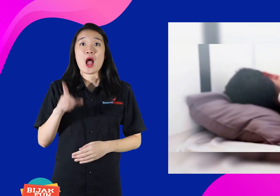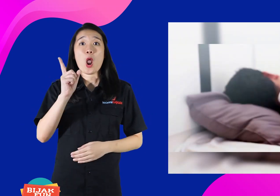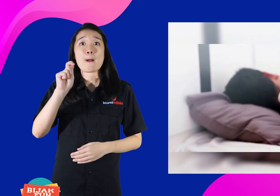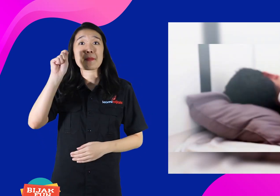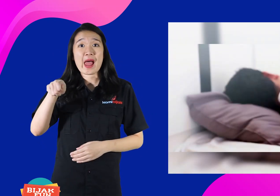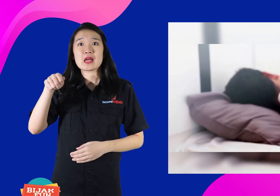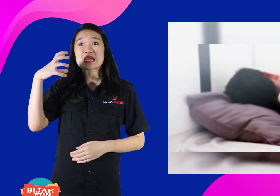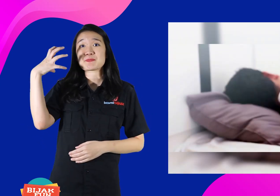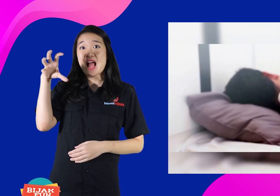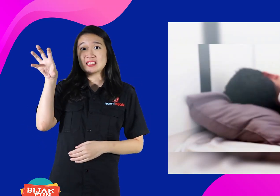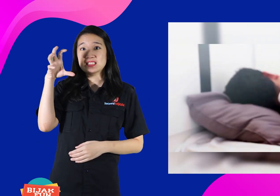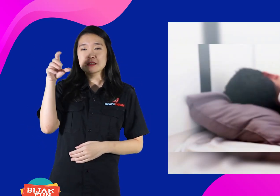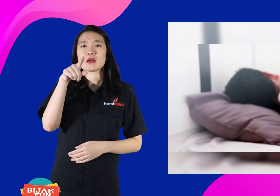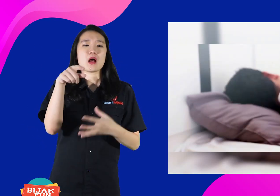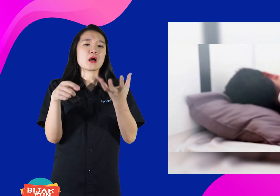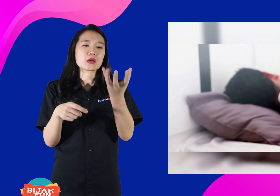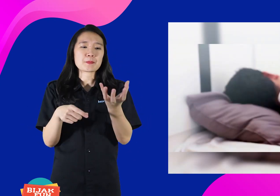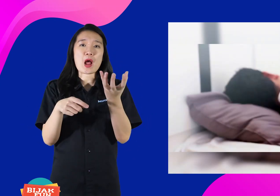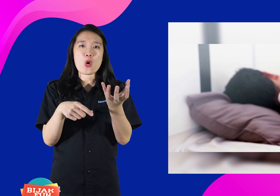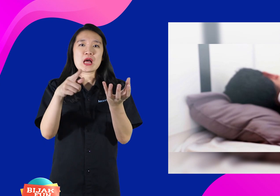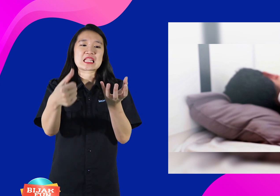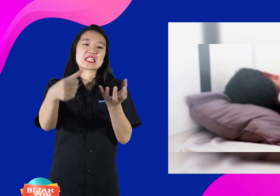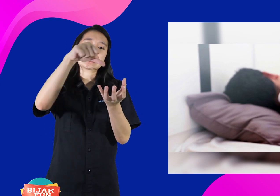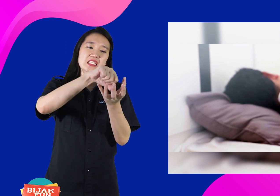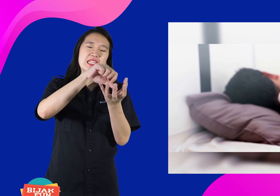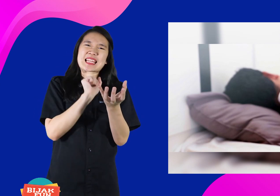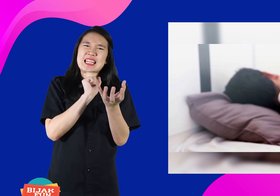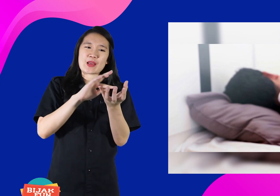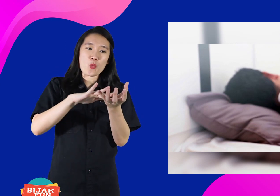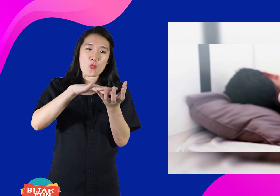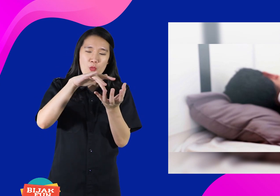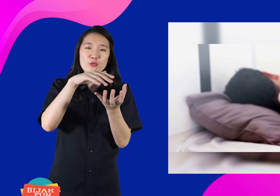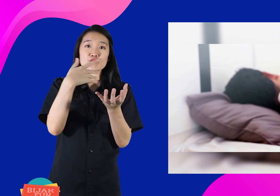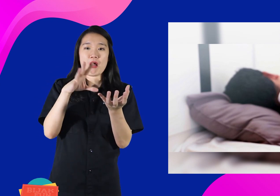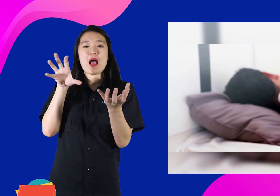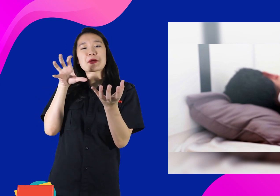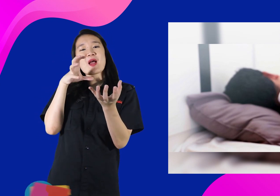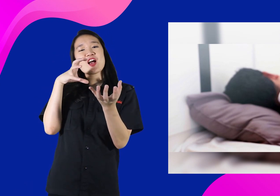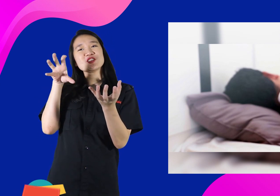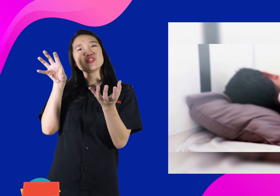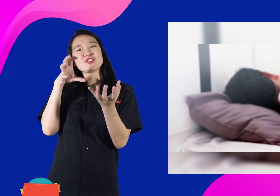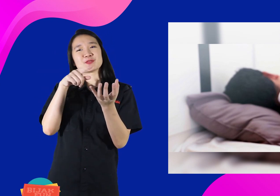Jika menggunakan kipas angin, taruhlah mangkuk air dingin di depannya.